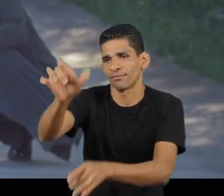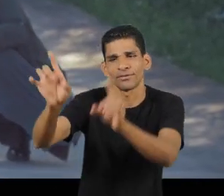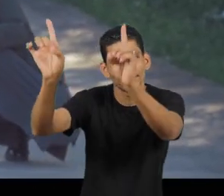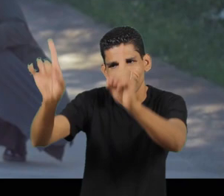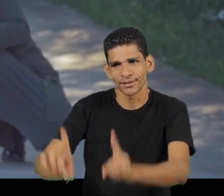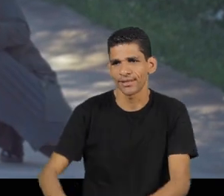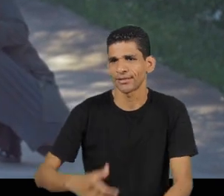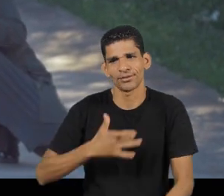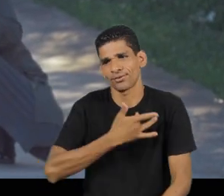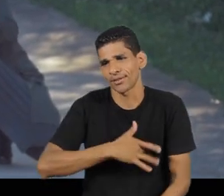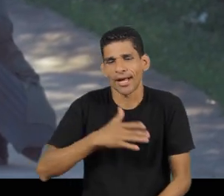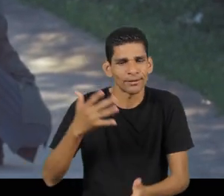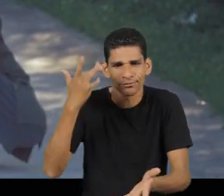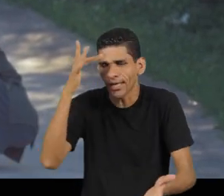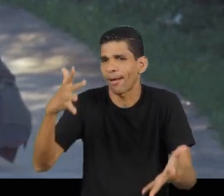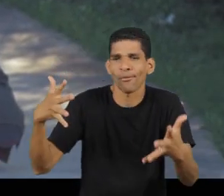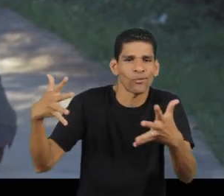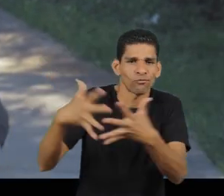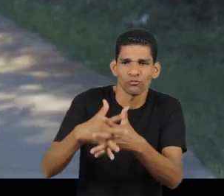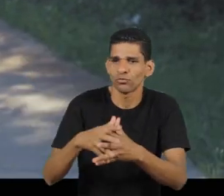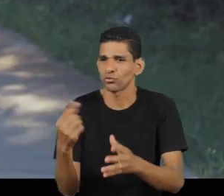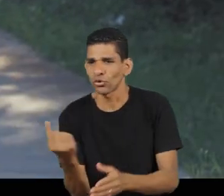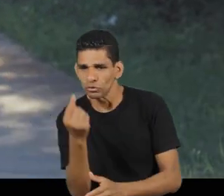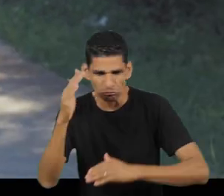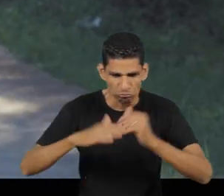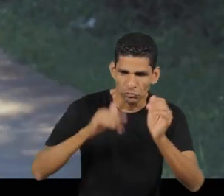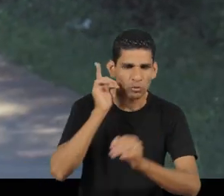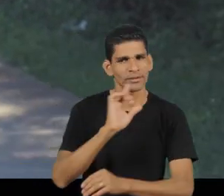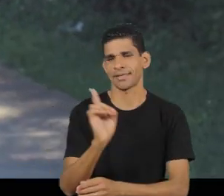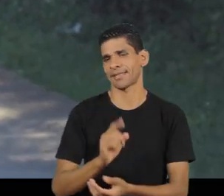"Vou ajudá-lo, coitado, tá perdido, não consegue fazer" e